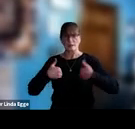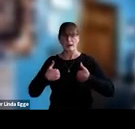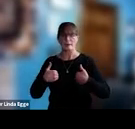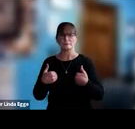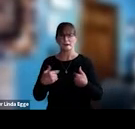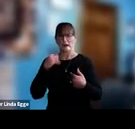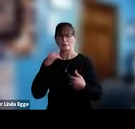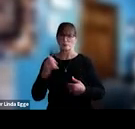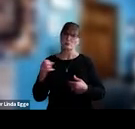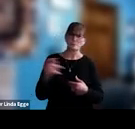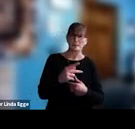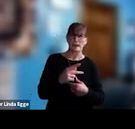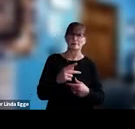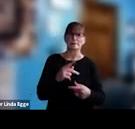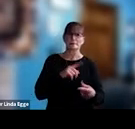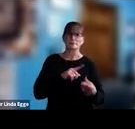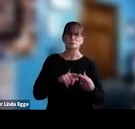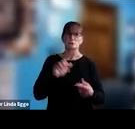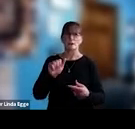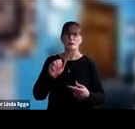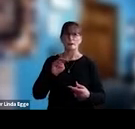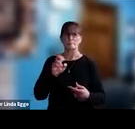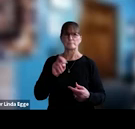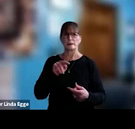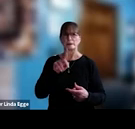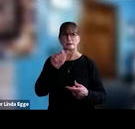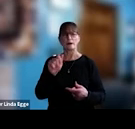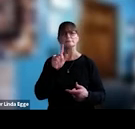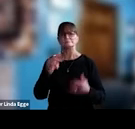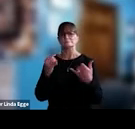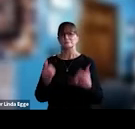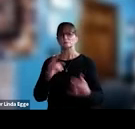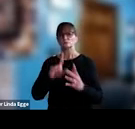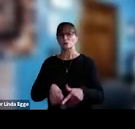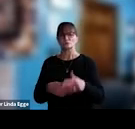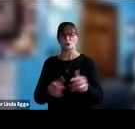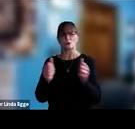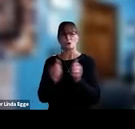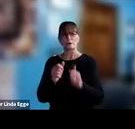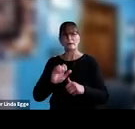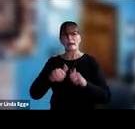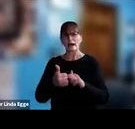que es la presentación de Amanda. Amanda va a empezar a hablar de cómo presenta la documentación